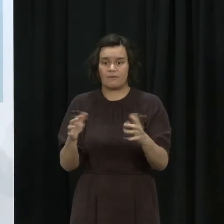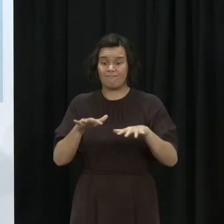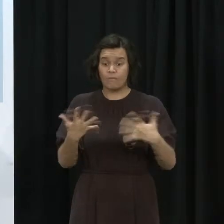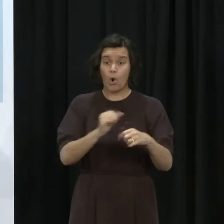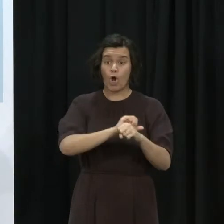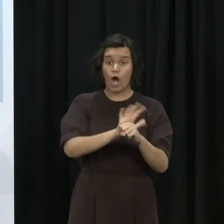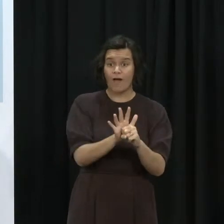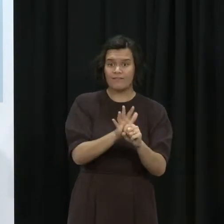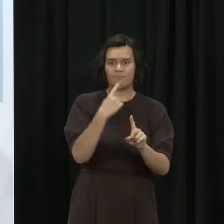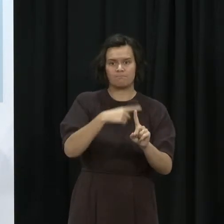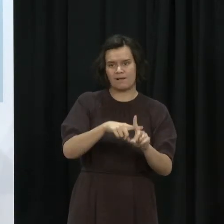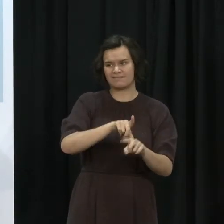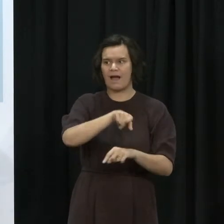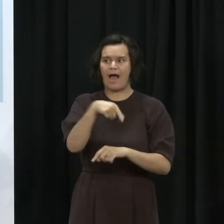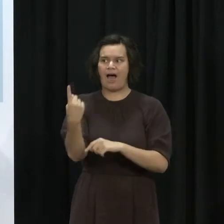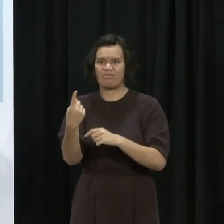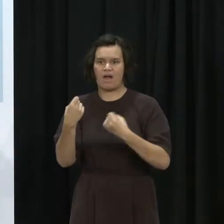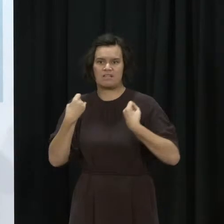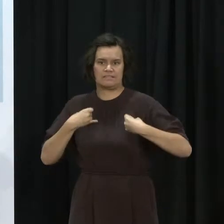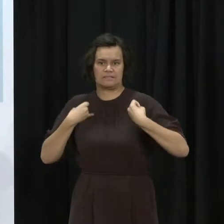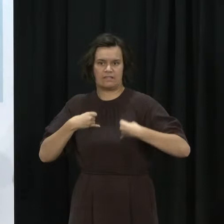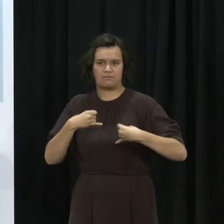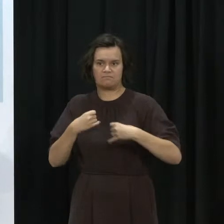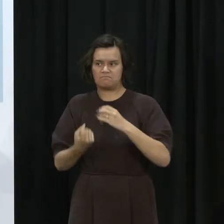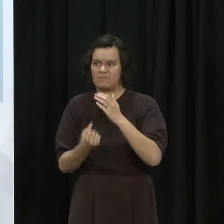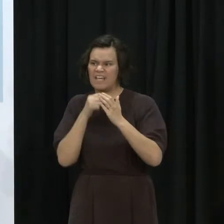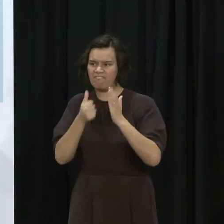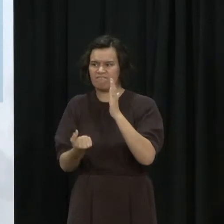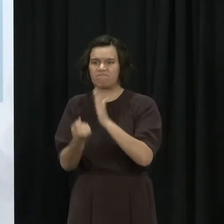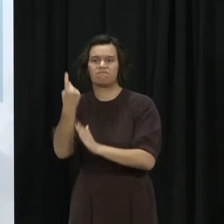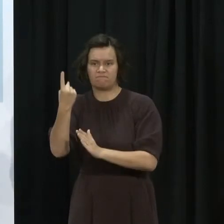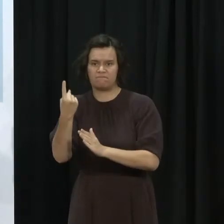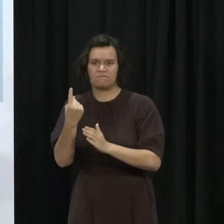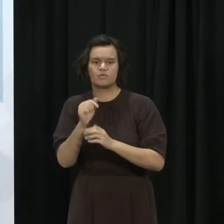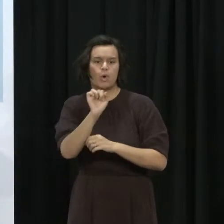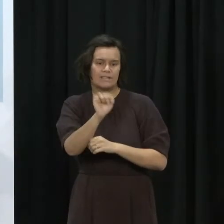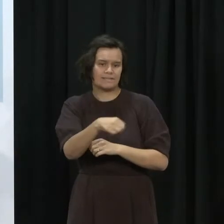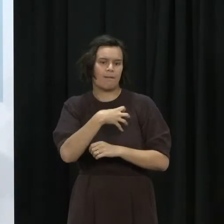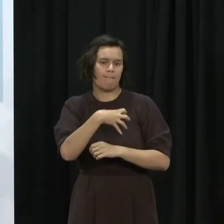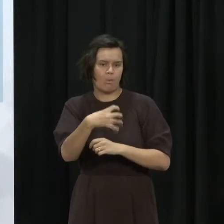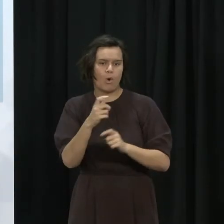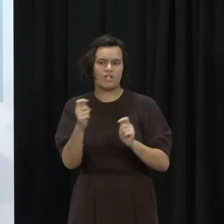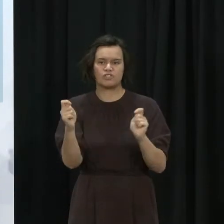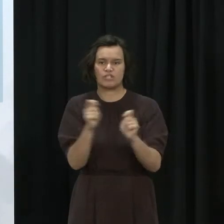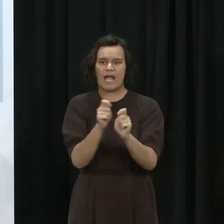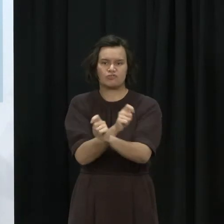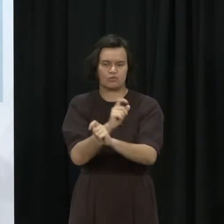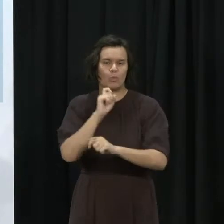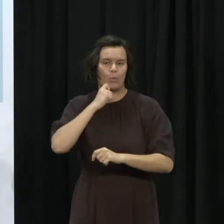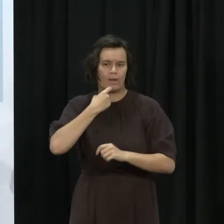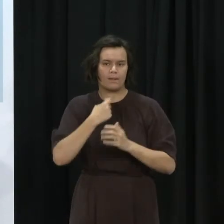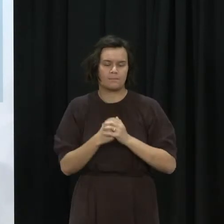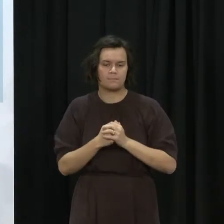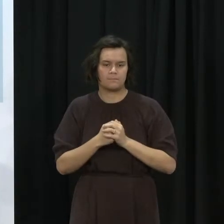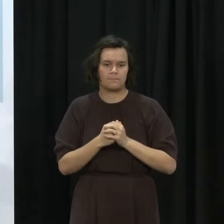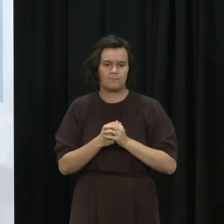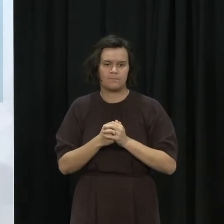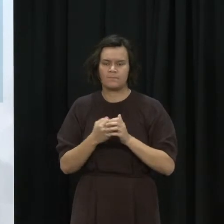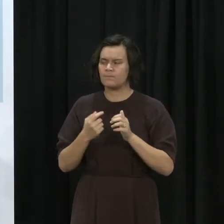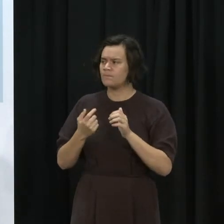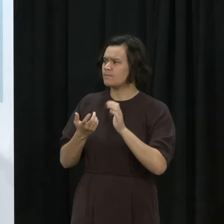heke mai. He aha te ahua o te